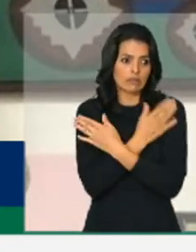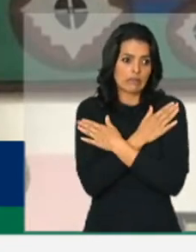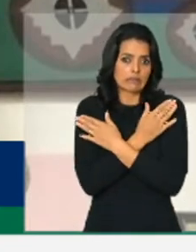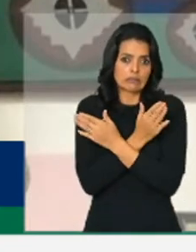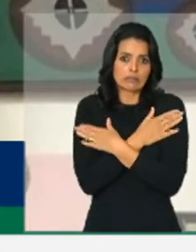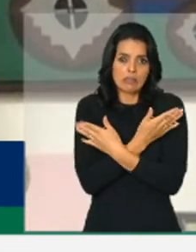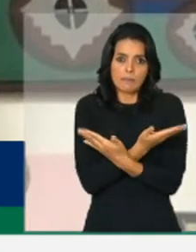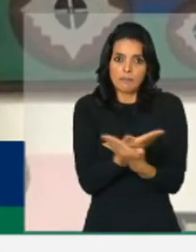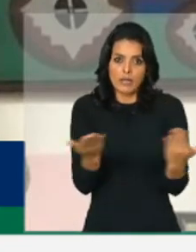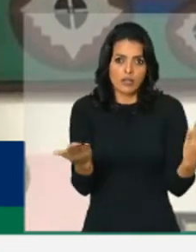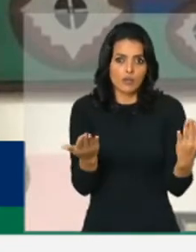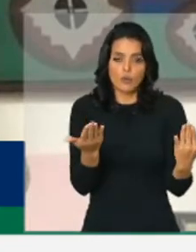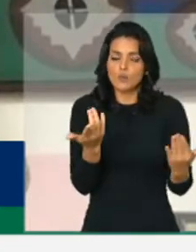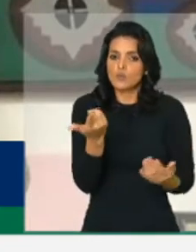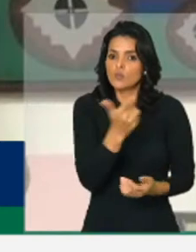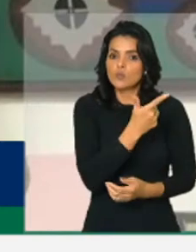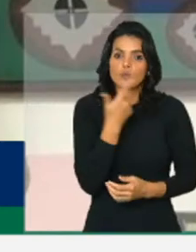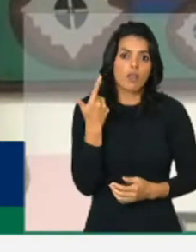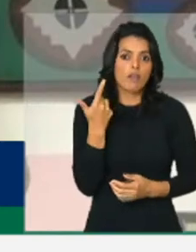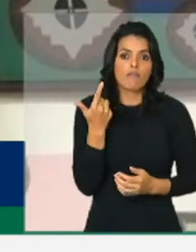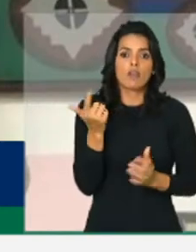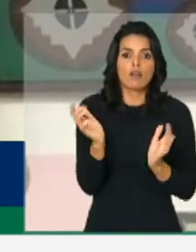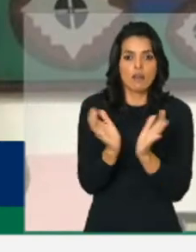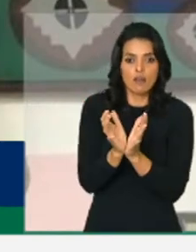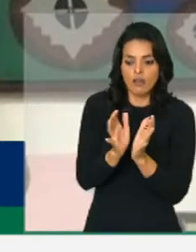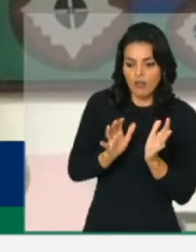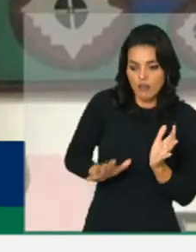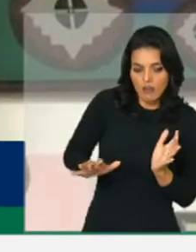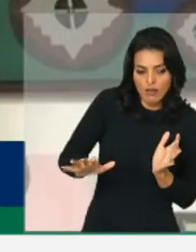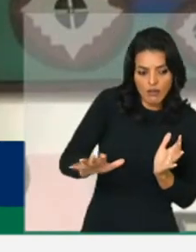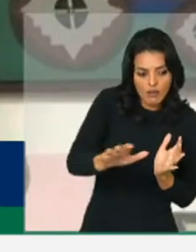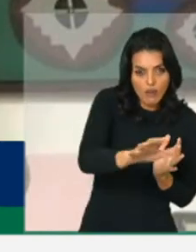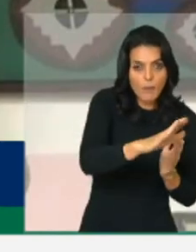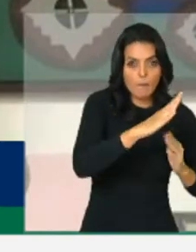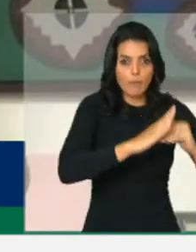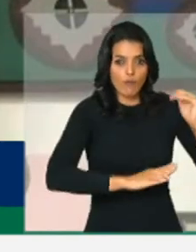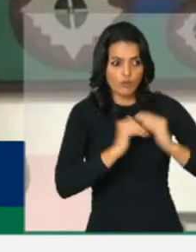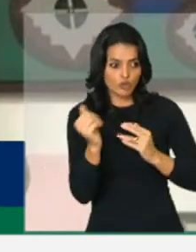MENOS A PRIORIDADE NA QUAL NÓS ESTAMOS BUSCANDO PARA QUE